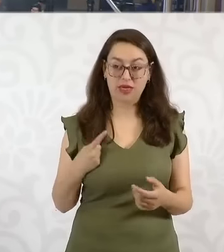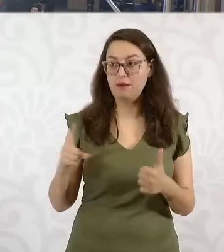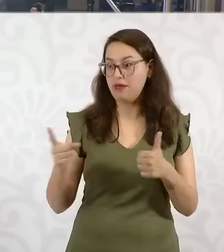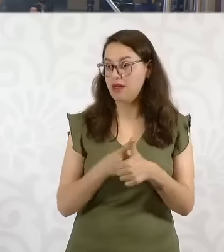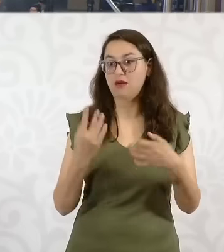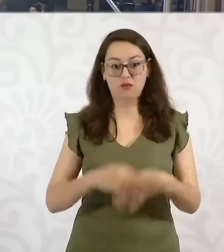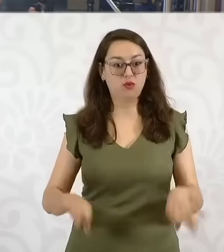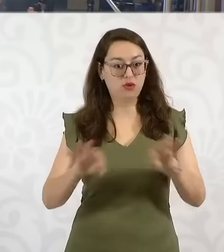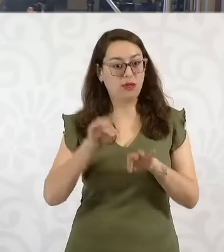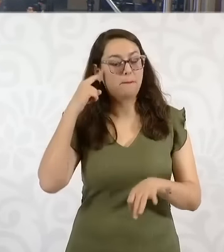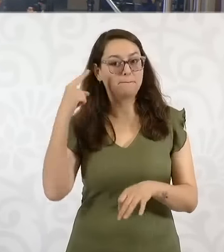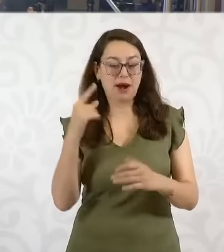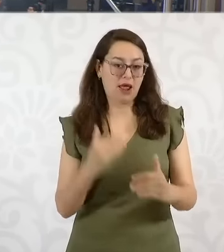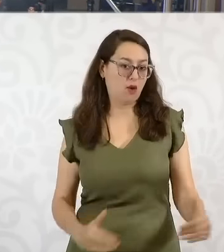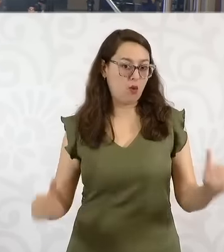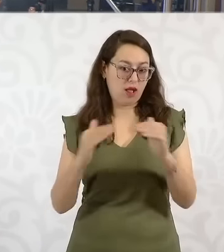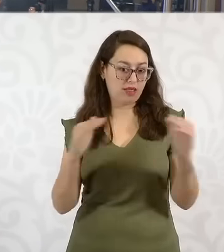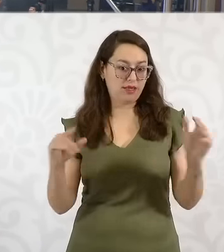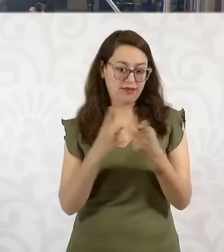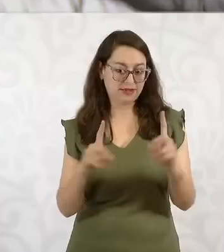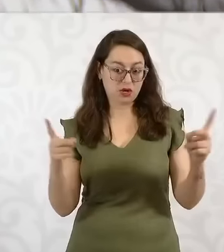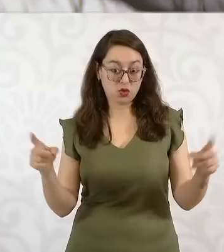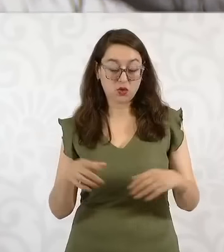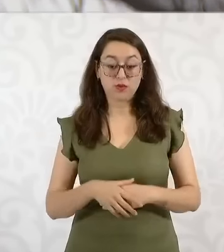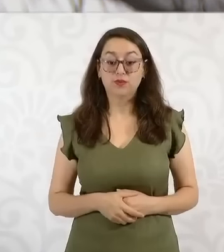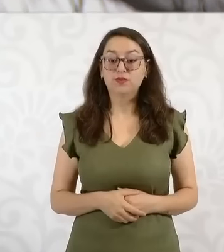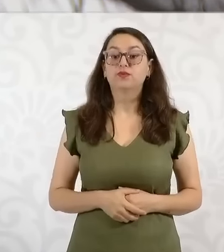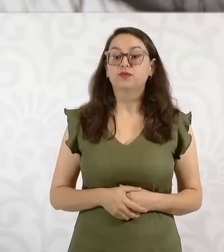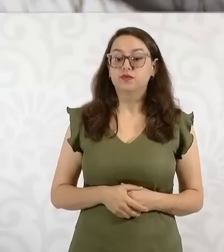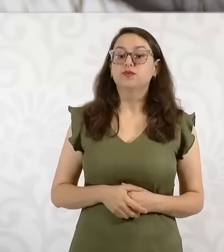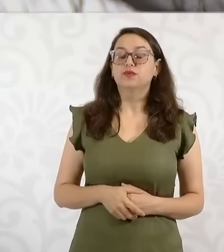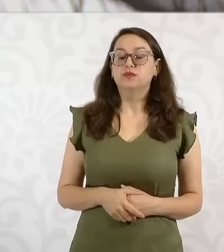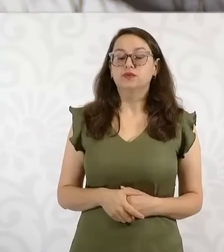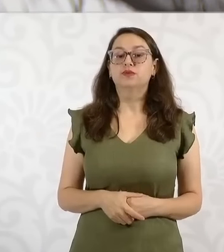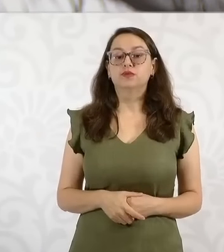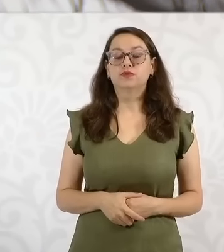para avanzar en la igual y el desarrollo? Tiene que darse las condiciones para la que las mujeres